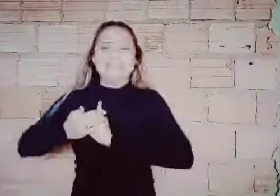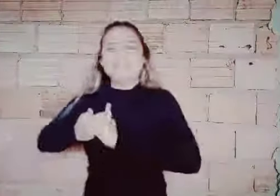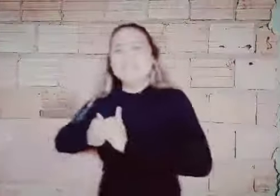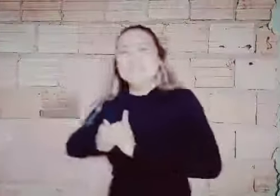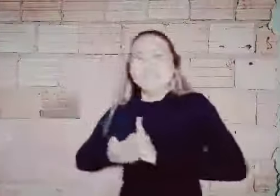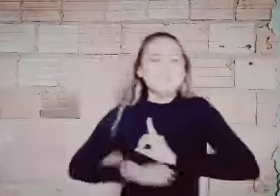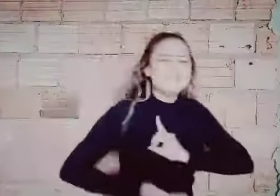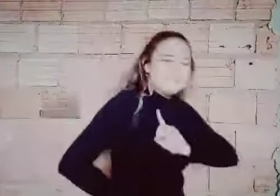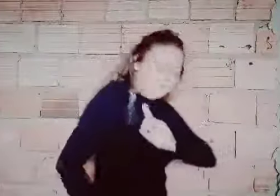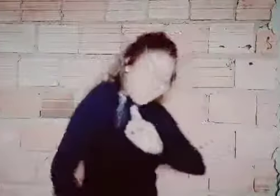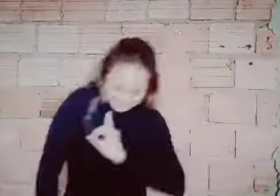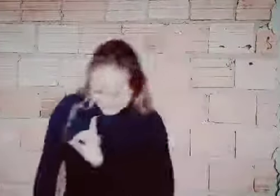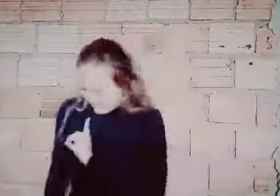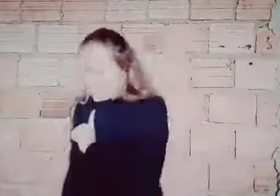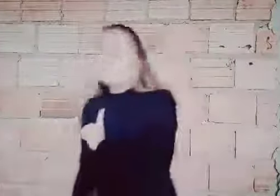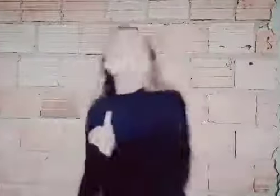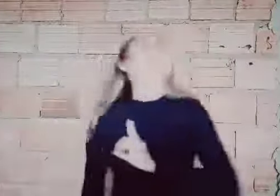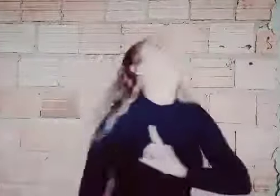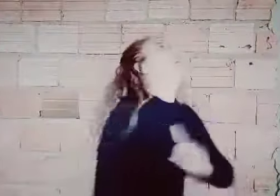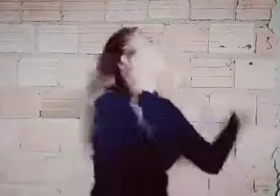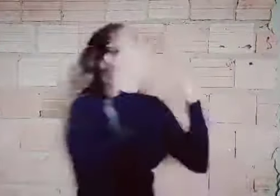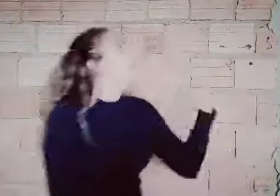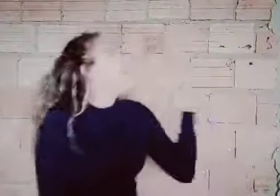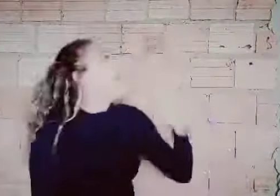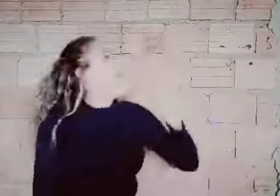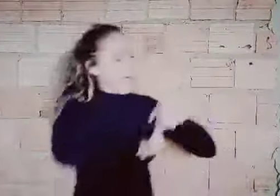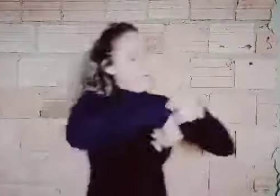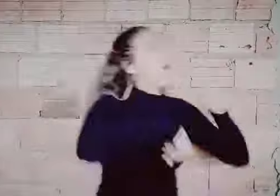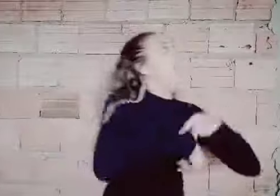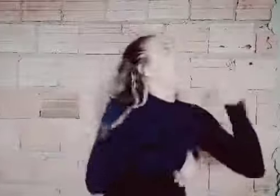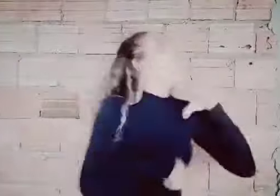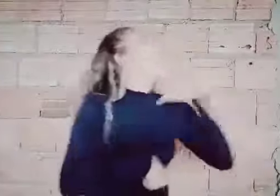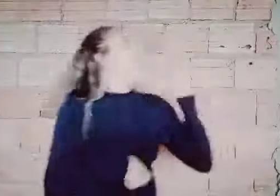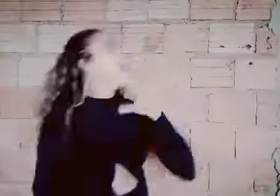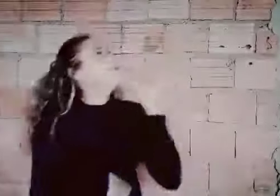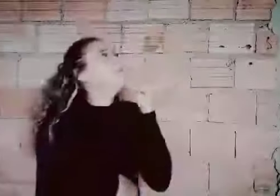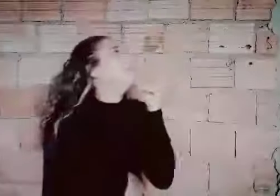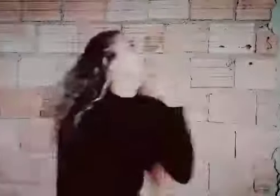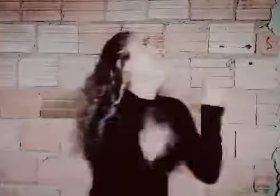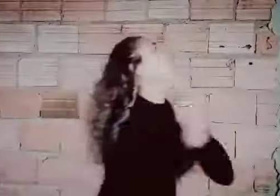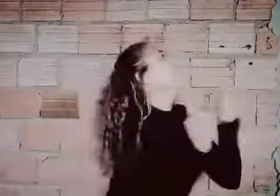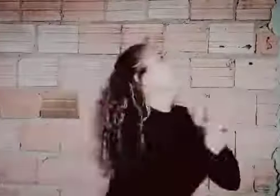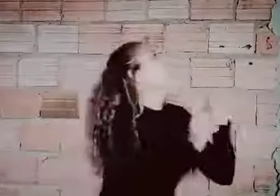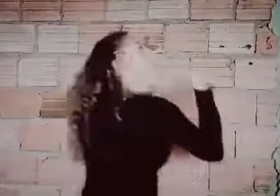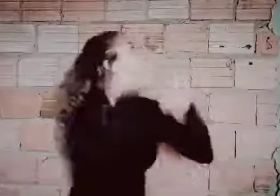Então vem, sem demora, vem